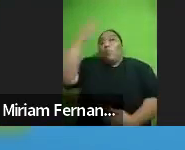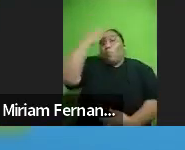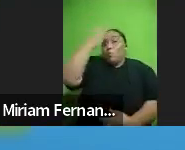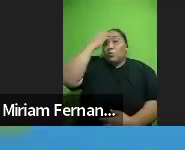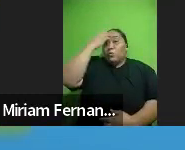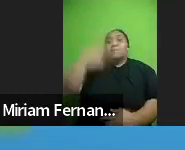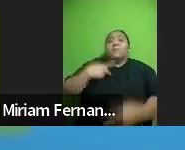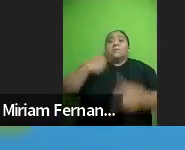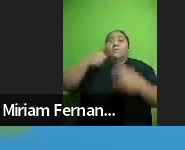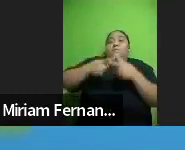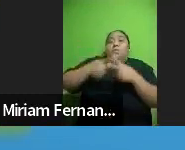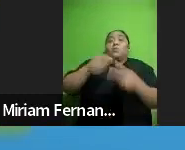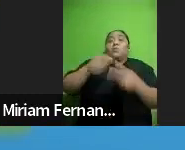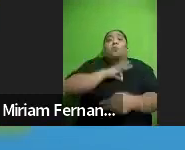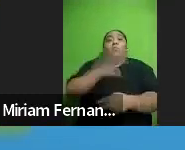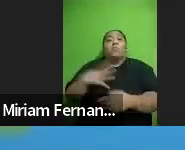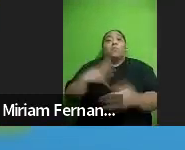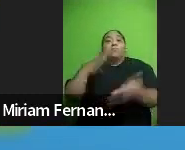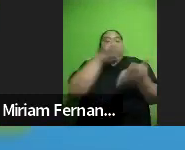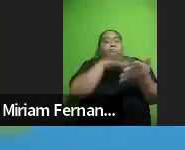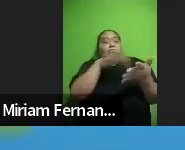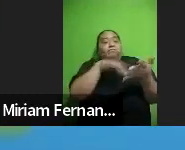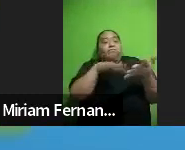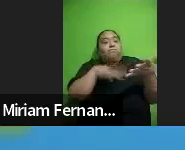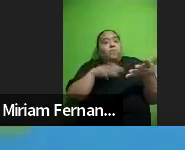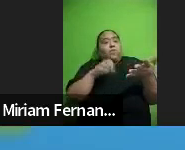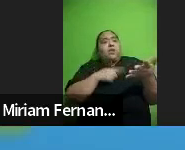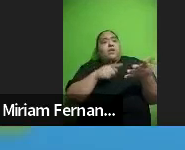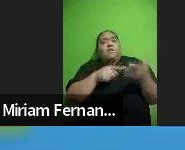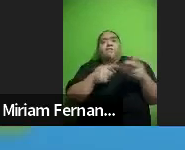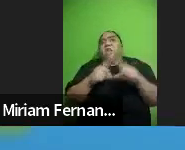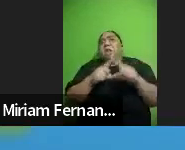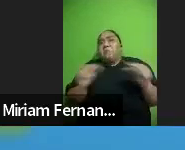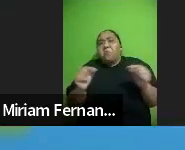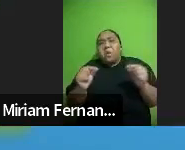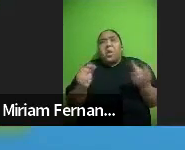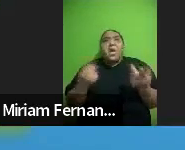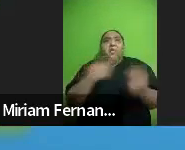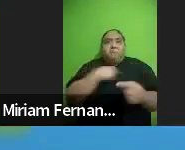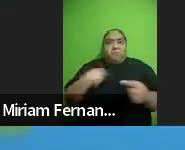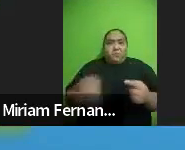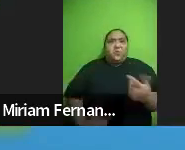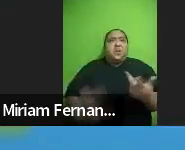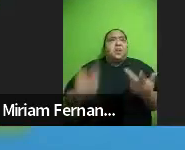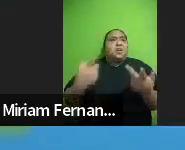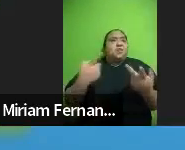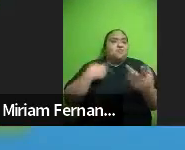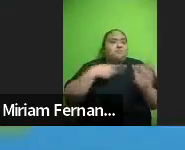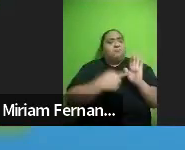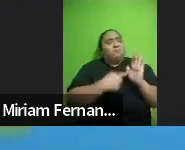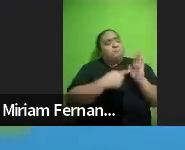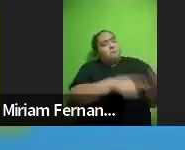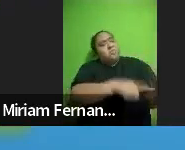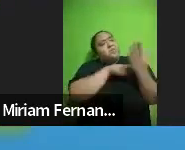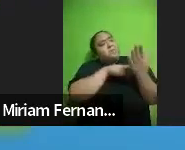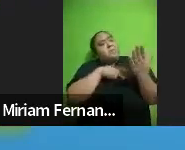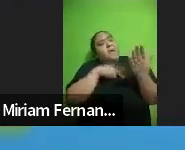. Yo puedo Yo puedo irme a leer un libro un libro de en un libro de en japonés o en China japonés o en China de demostraciones matemáticas